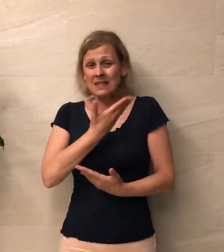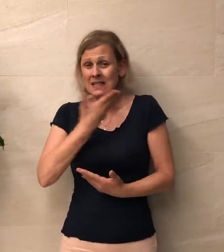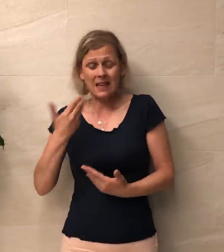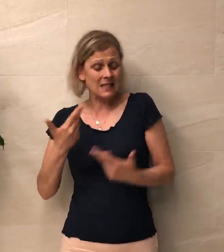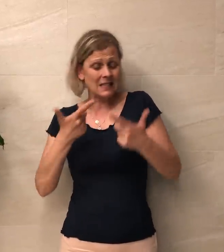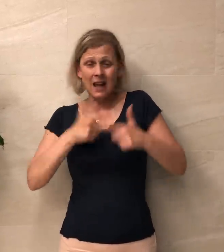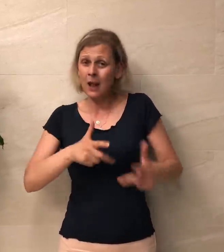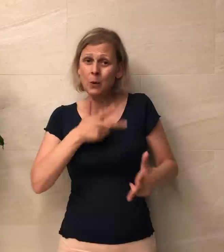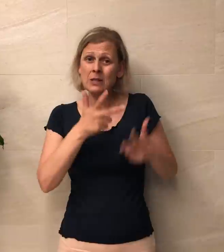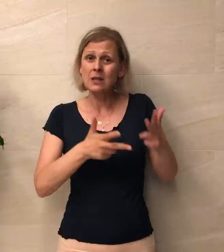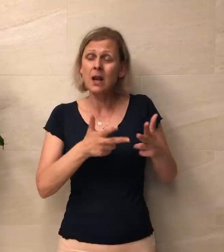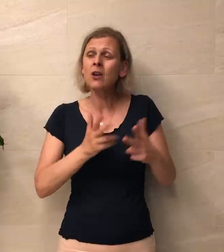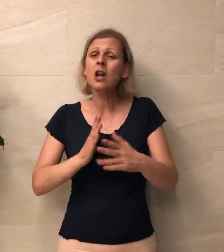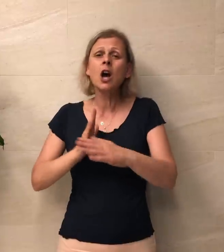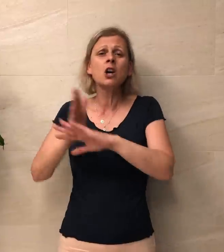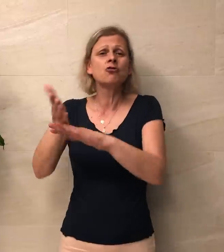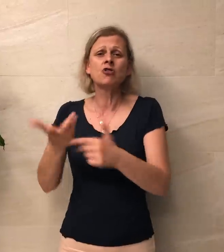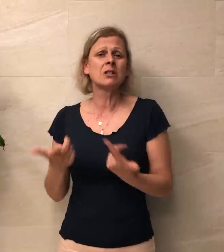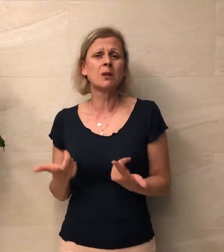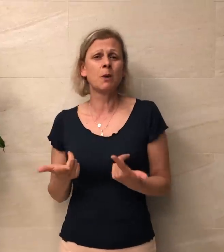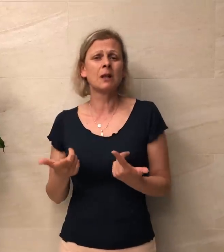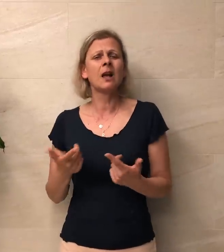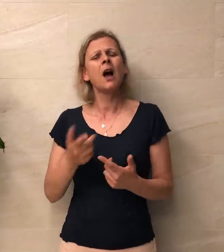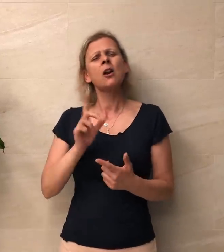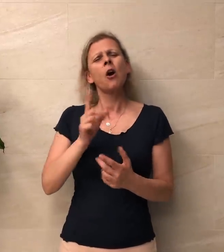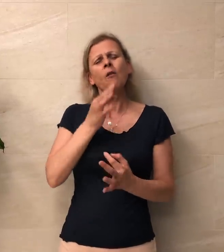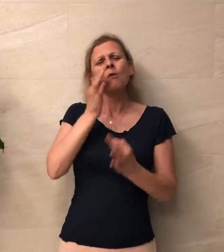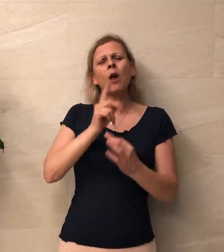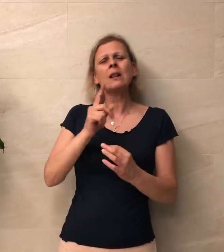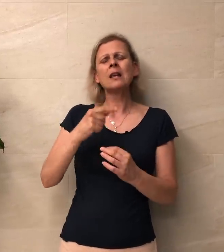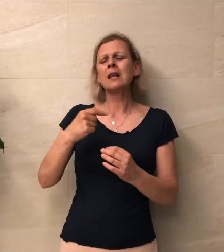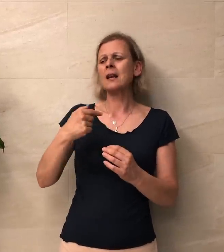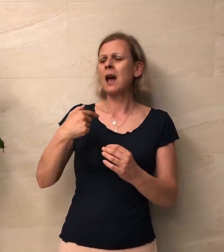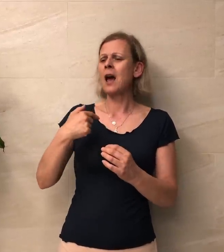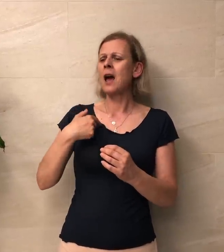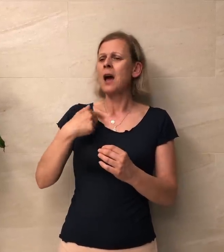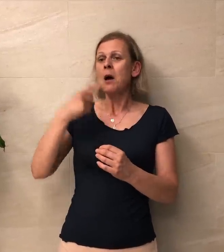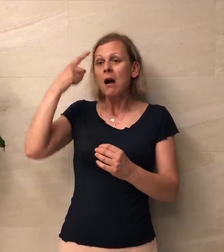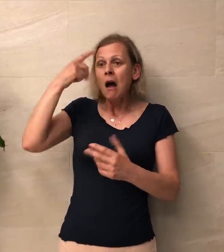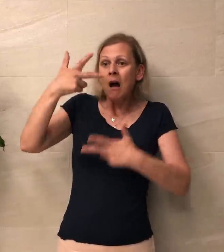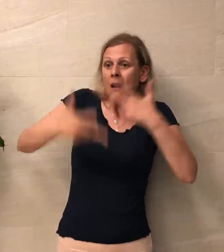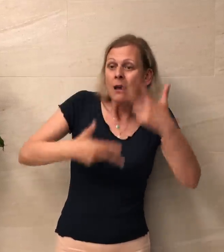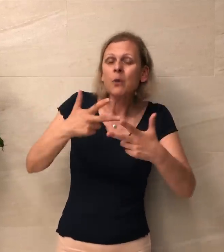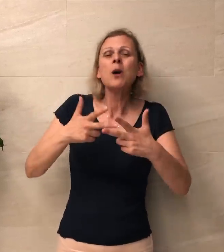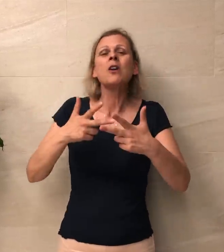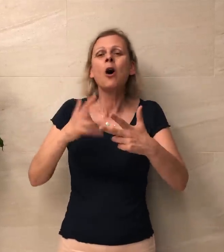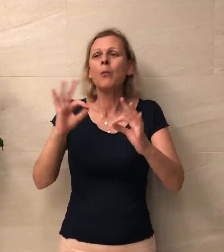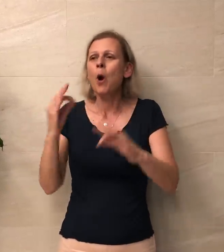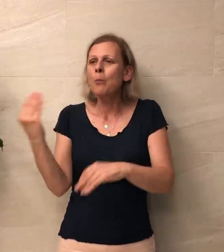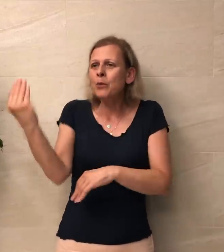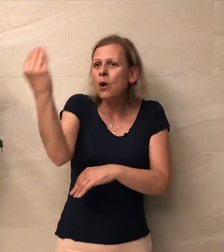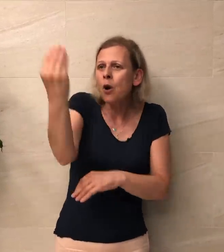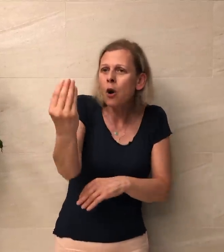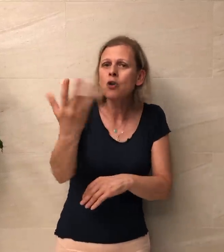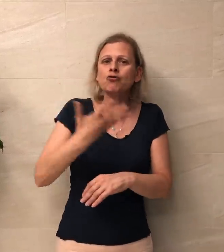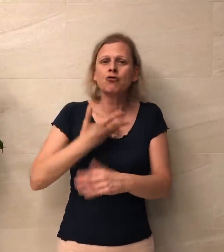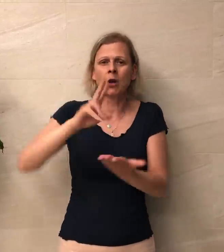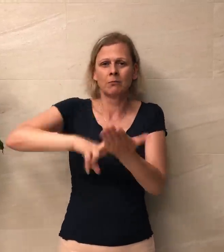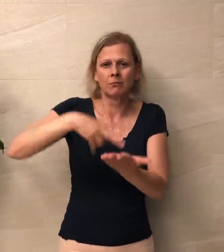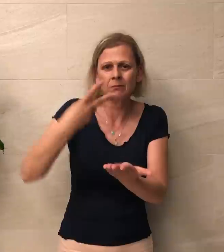Senza lingua dei segni non c’è accessibilità; ciò non vuol dire che tutti debbano necessariamente conoscerla, ma che è necessario prevedere la presenza di un